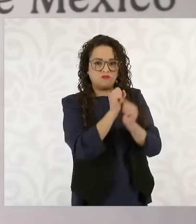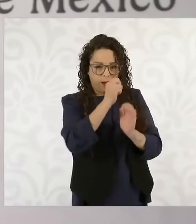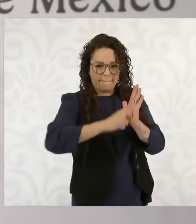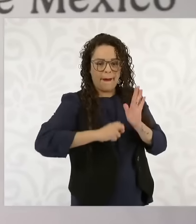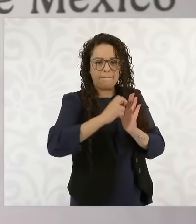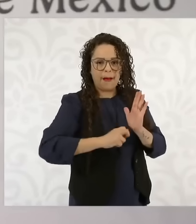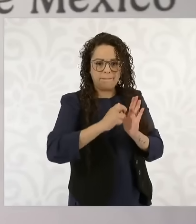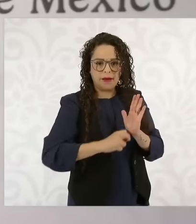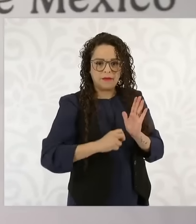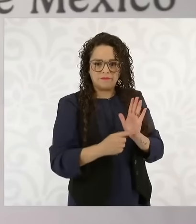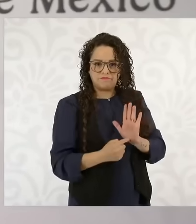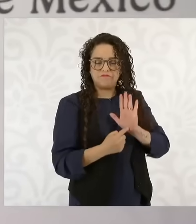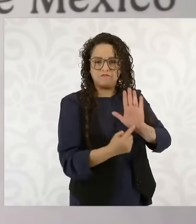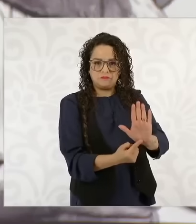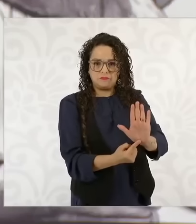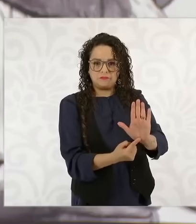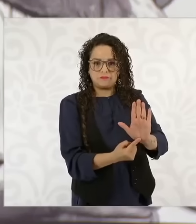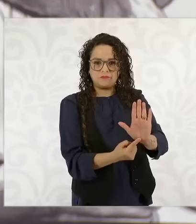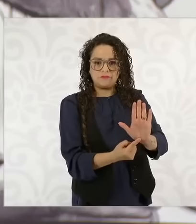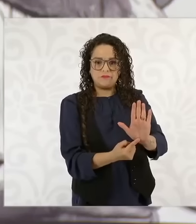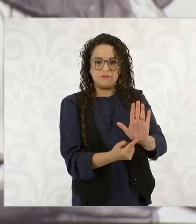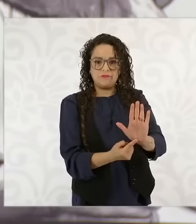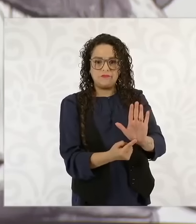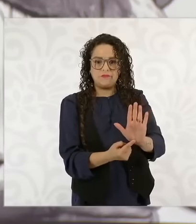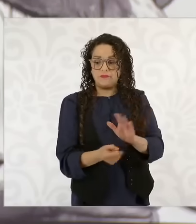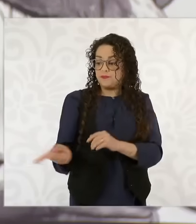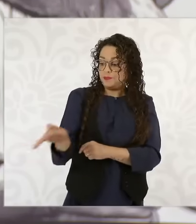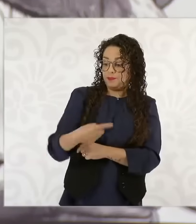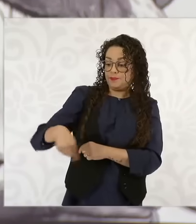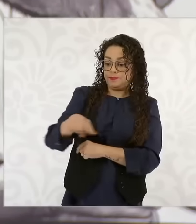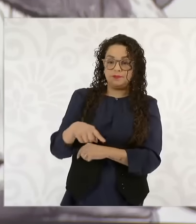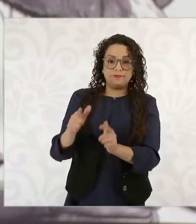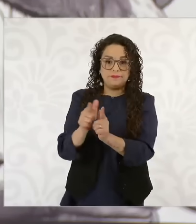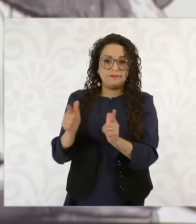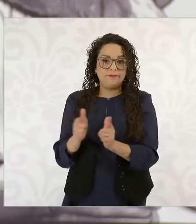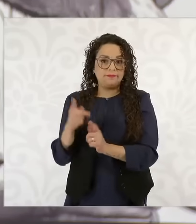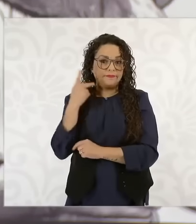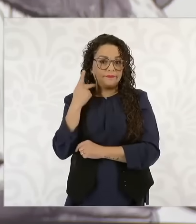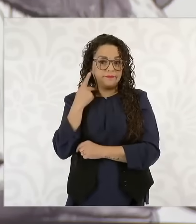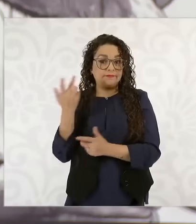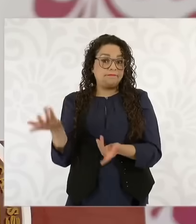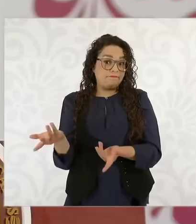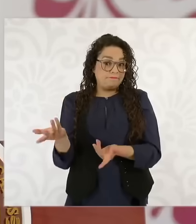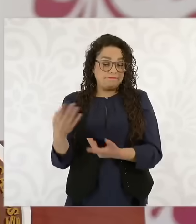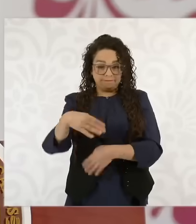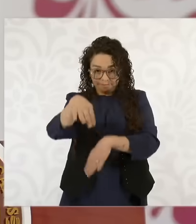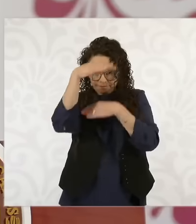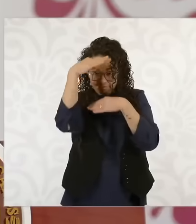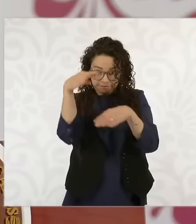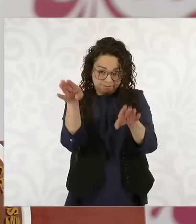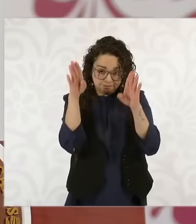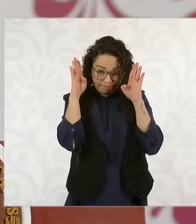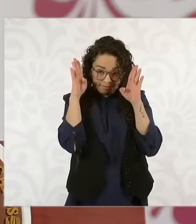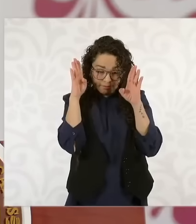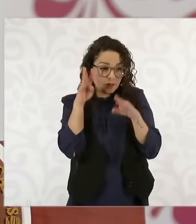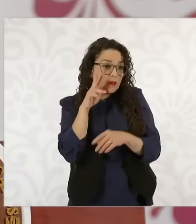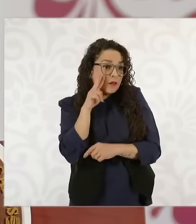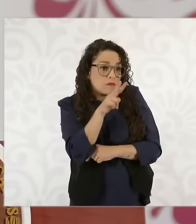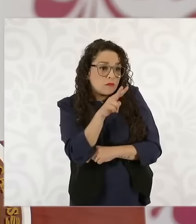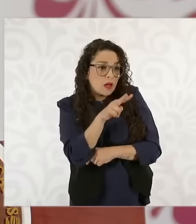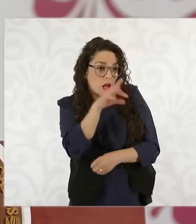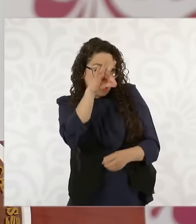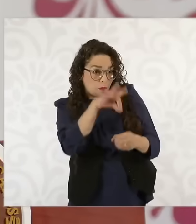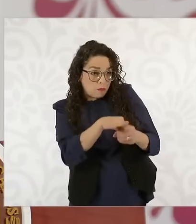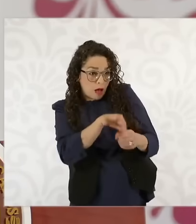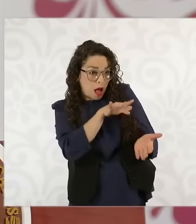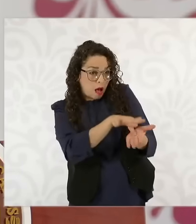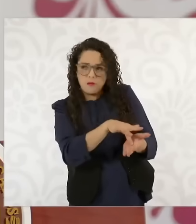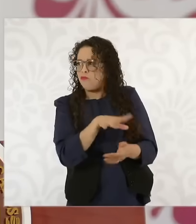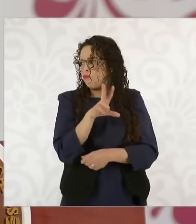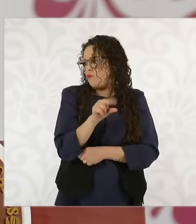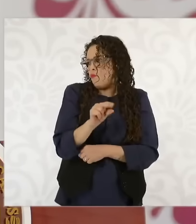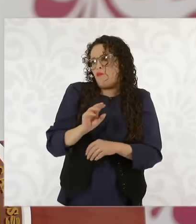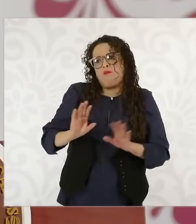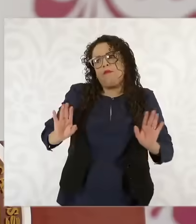y no los conservadores no votan a favor. Entonces, presenta una ley, se aprueba la ley,